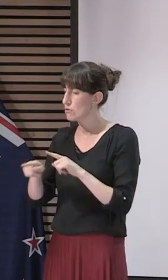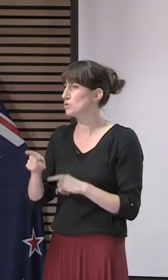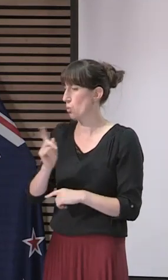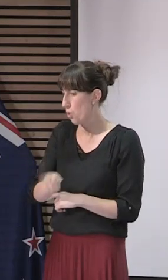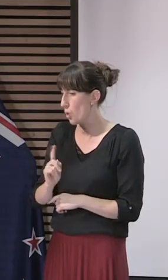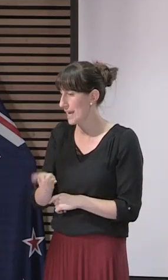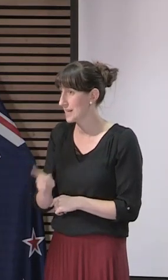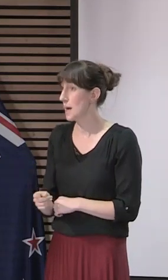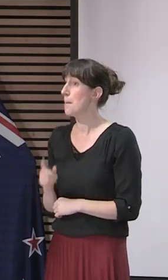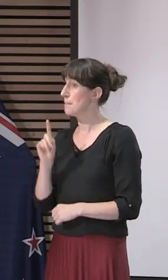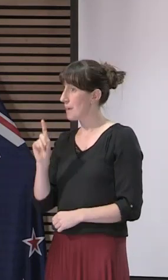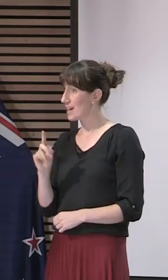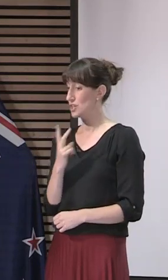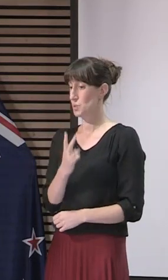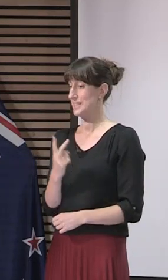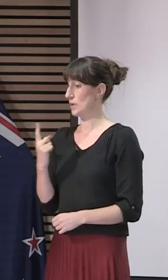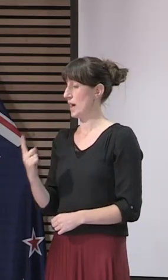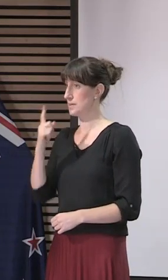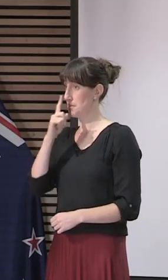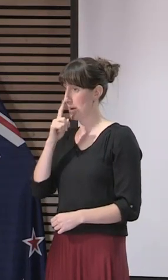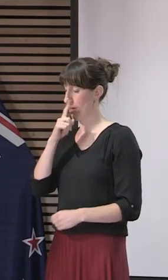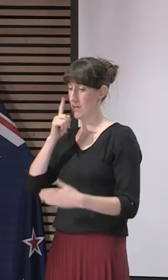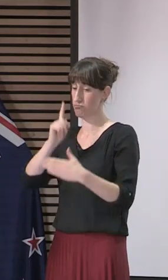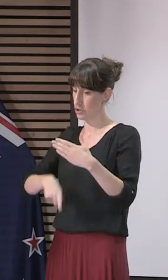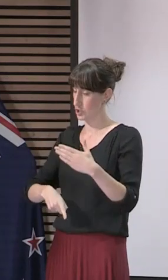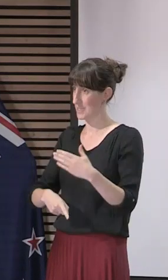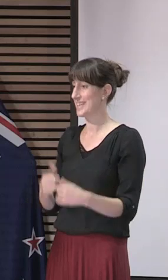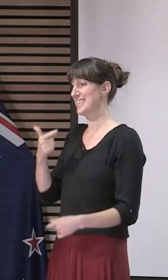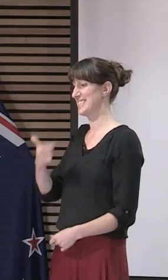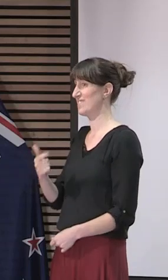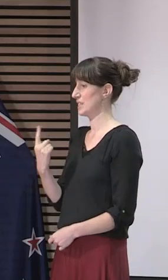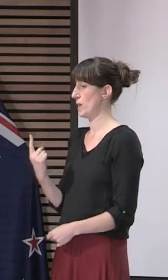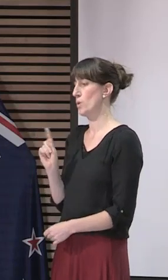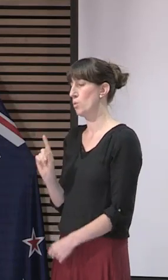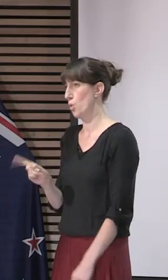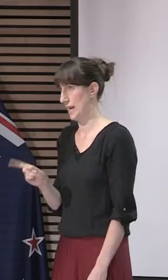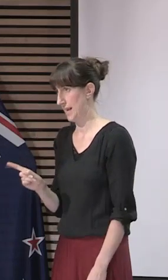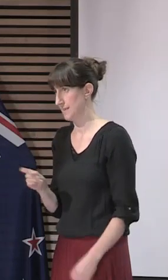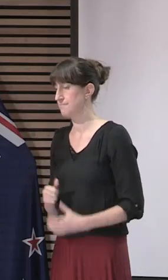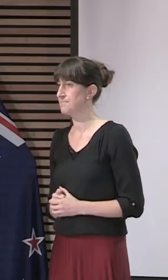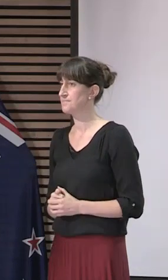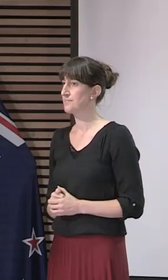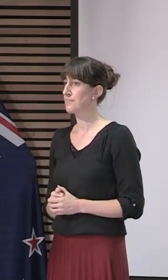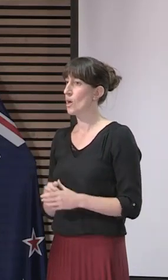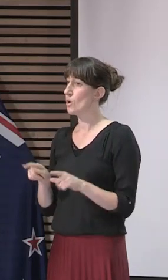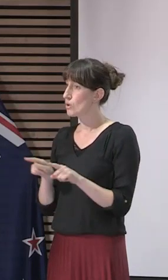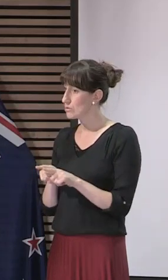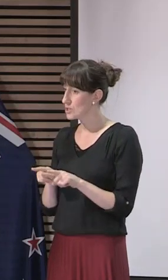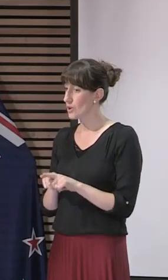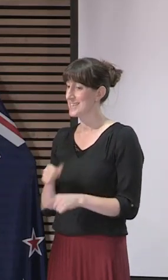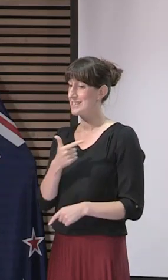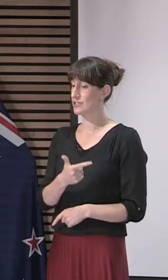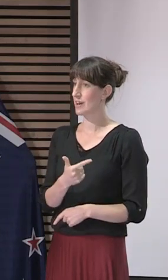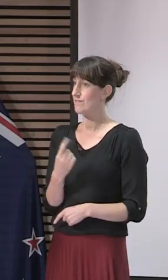roto i nga haora 18 tuatahi o te